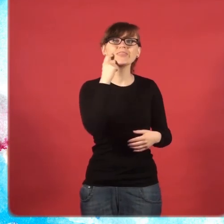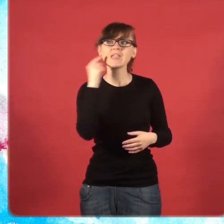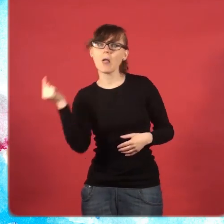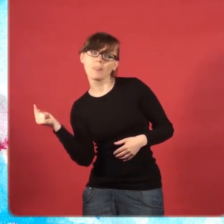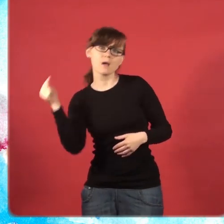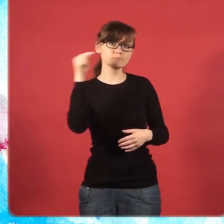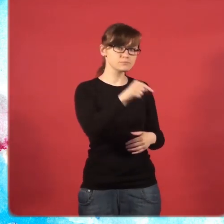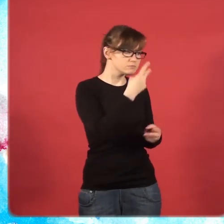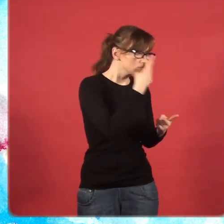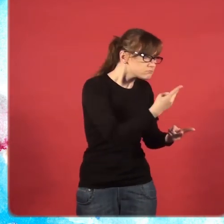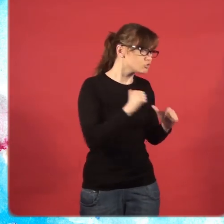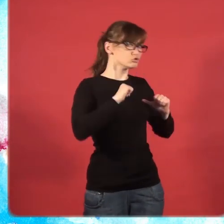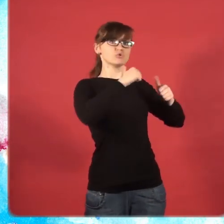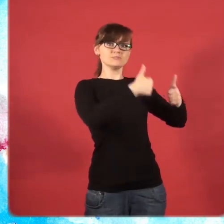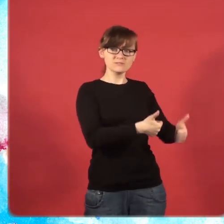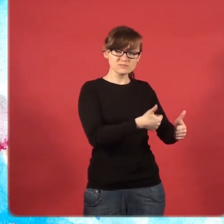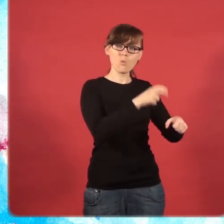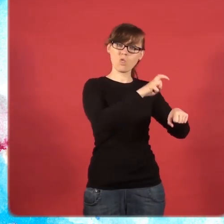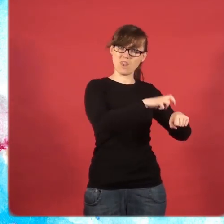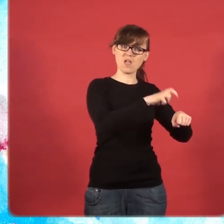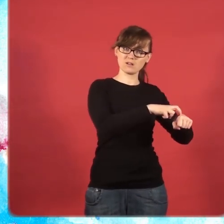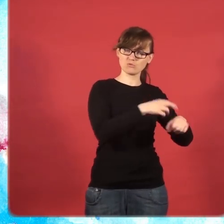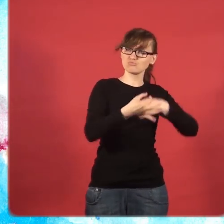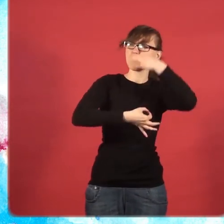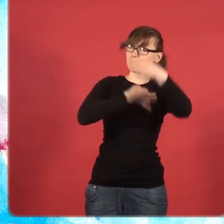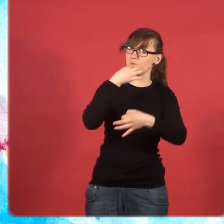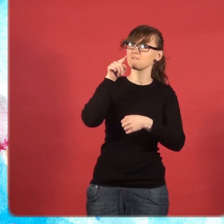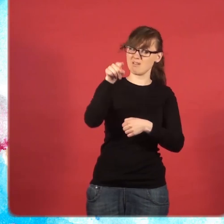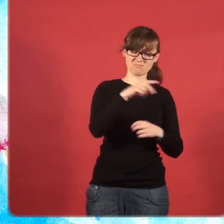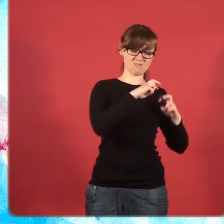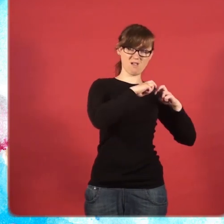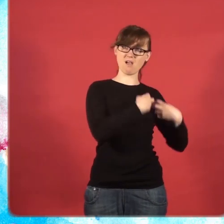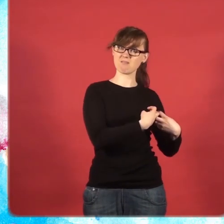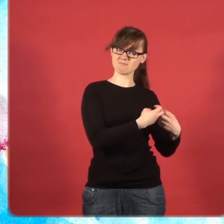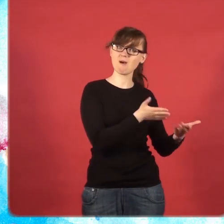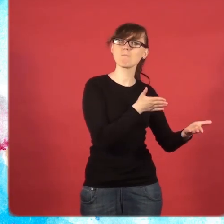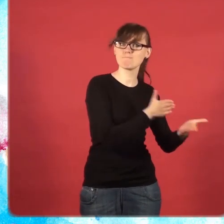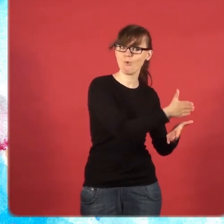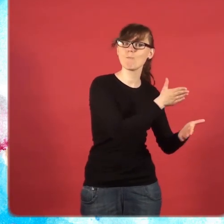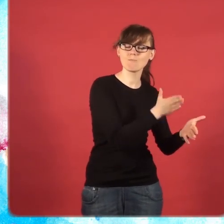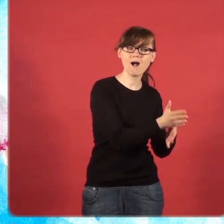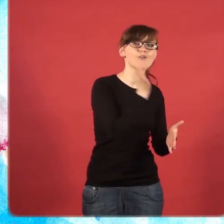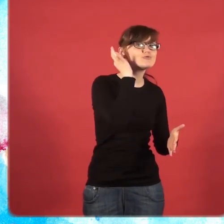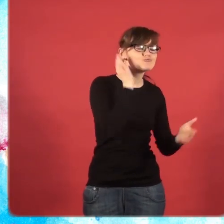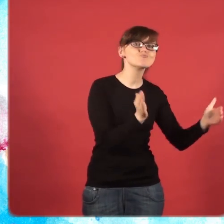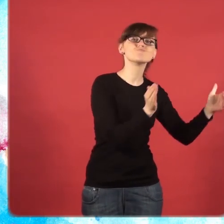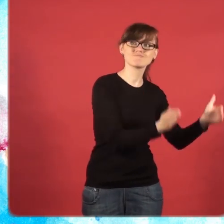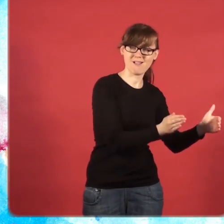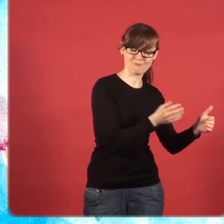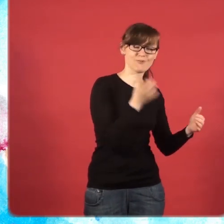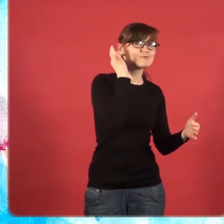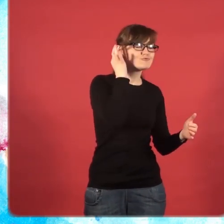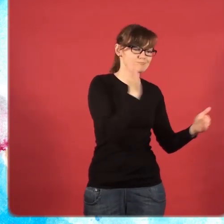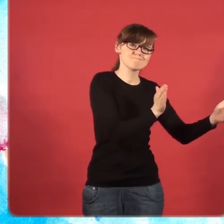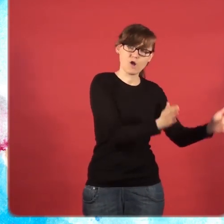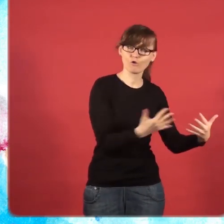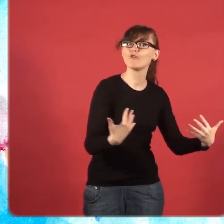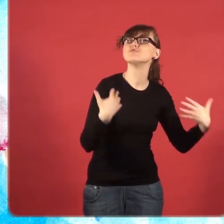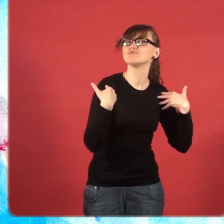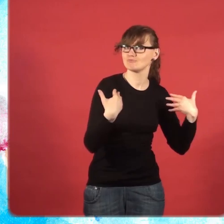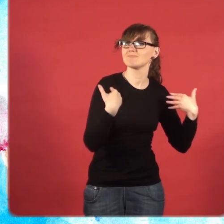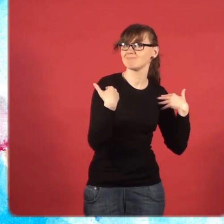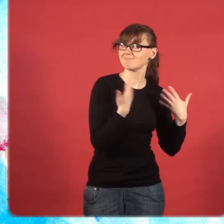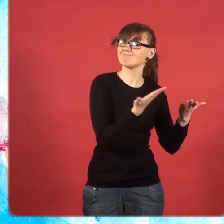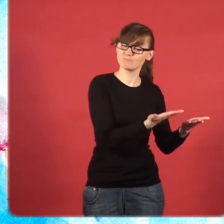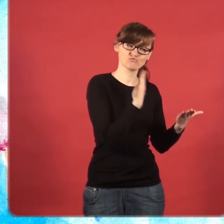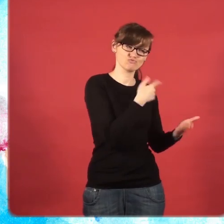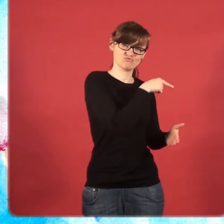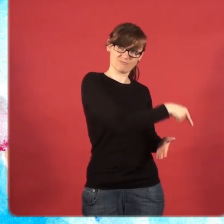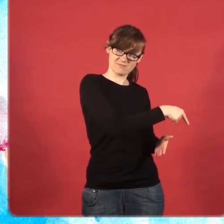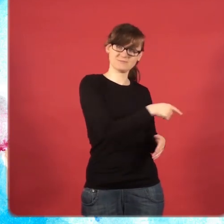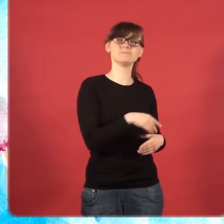Kiedy wrócili rodzice Diany, lekarz wyjaśnił im, że to Ania uratowała życie ich córeczce.